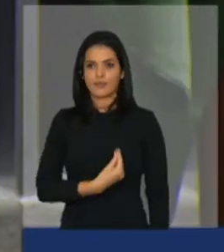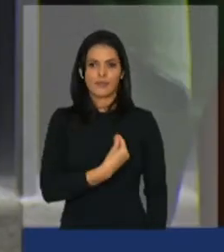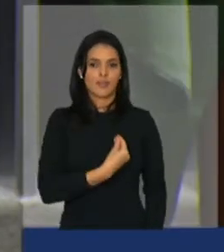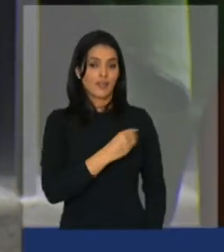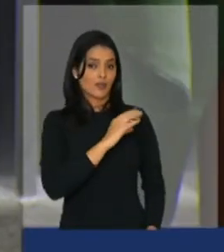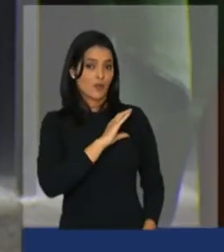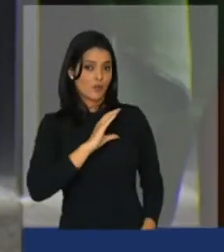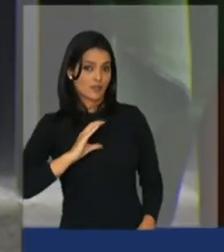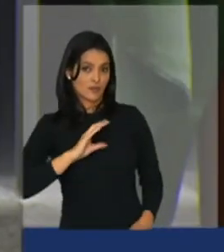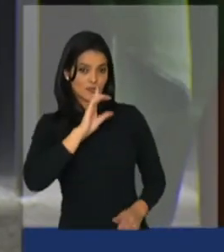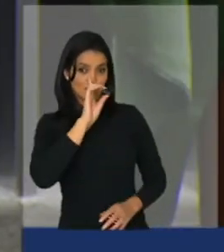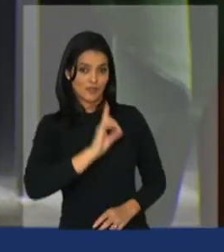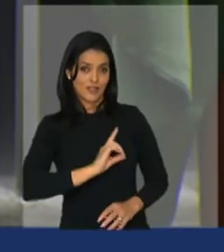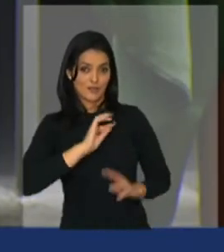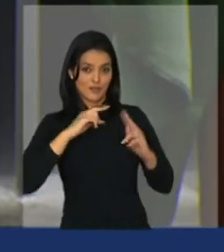OPORTUNIDADE. SAUDAR TODOS OS